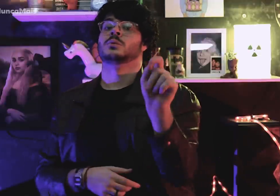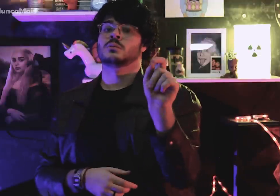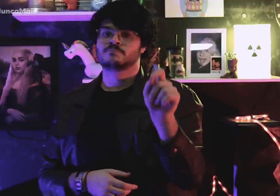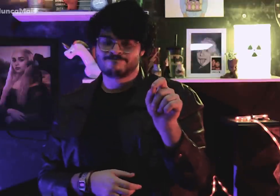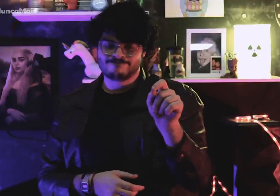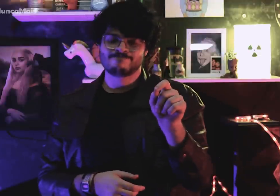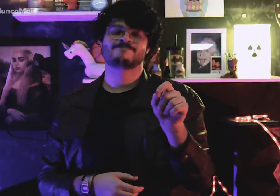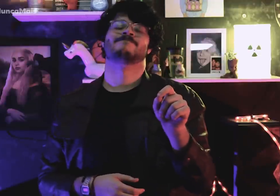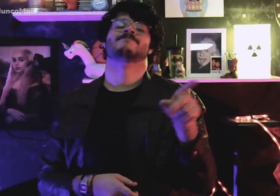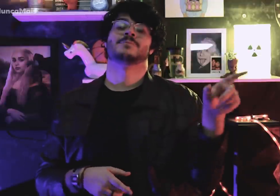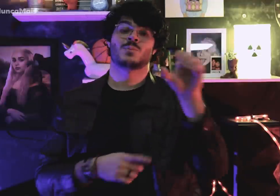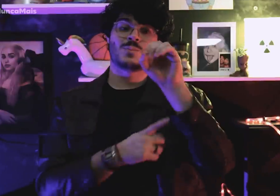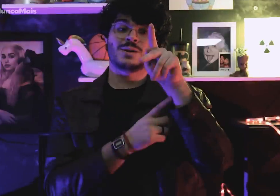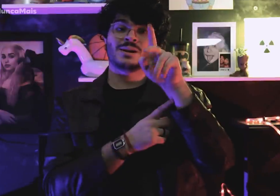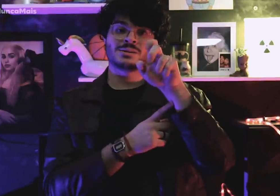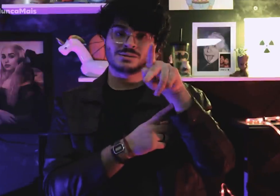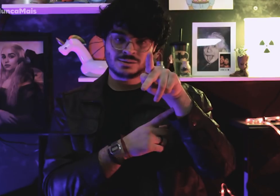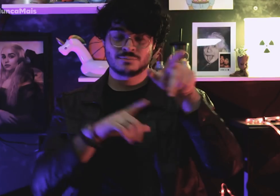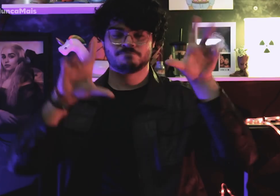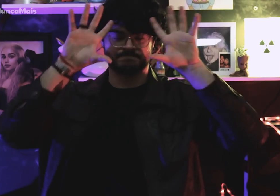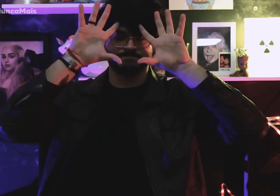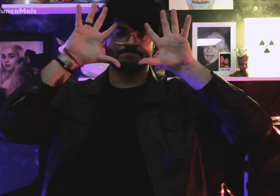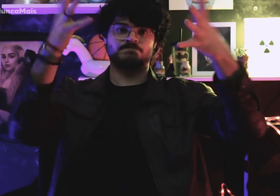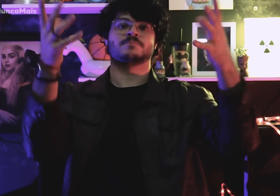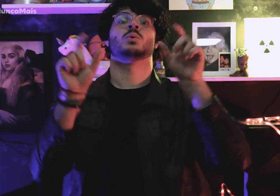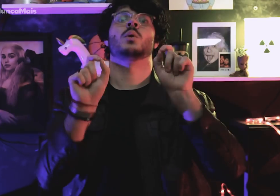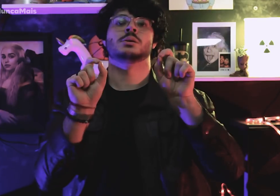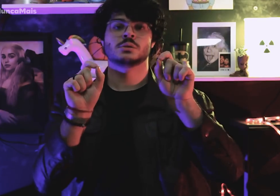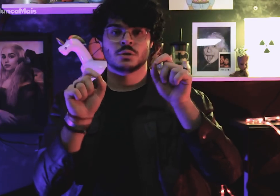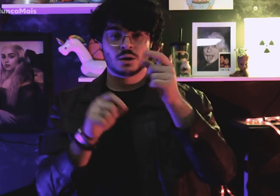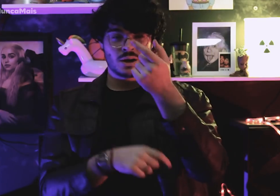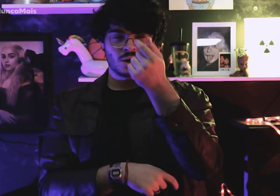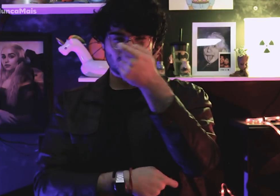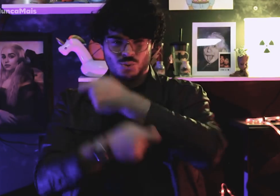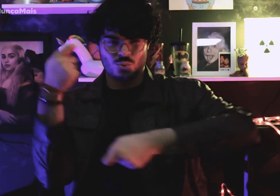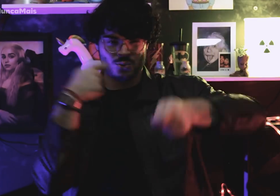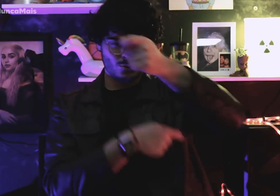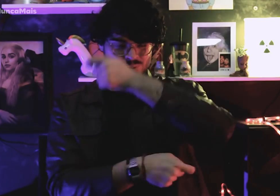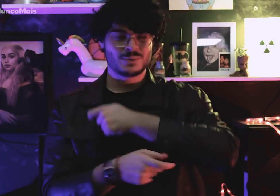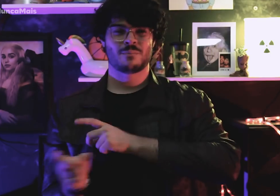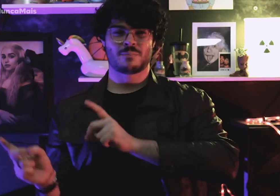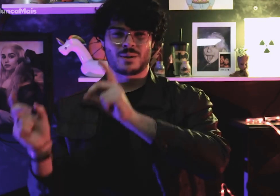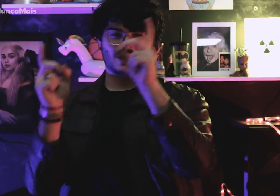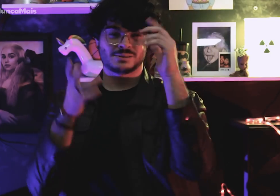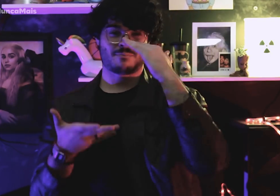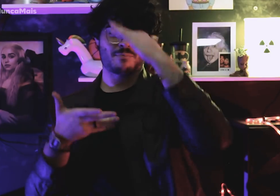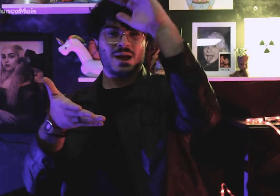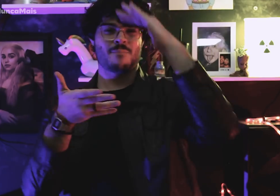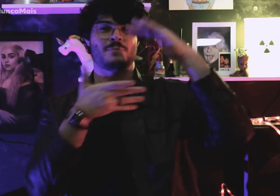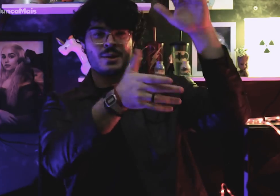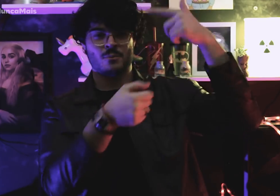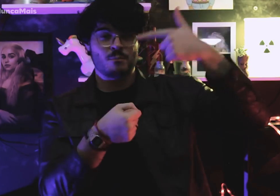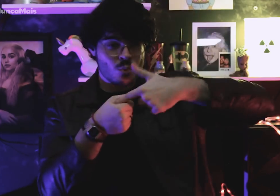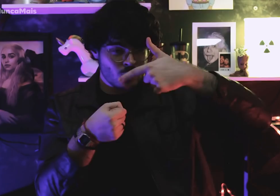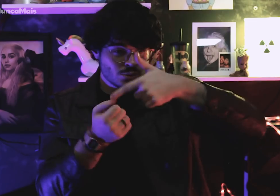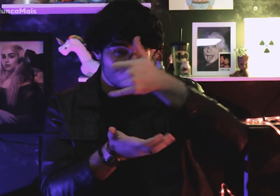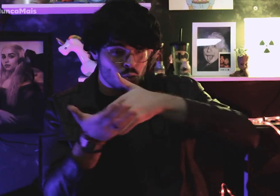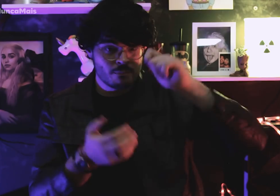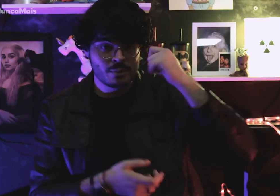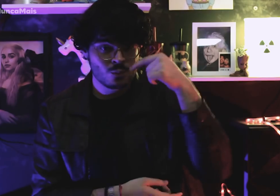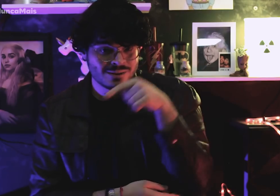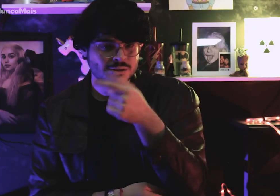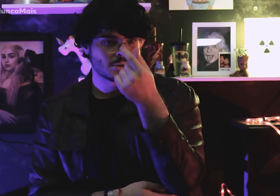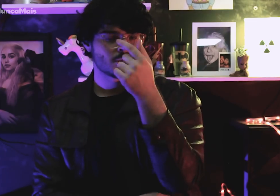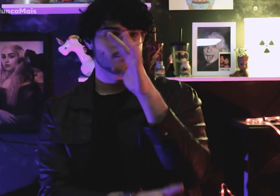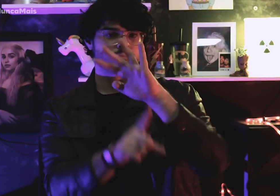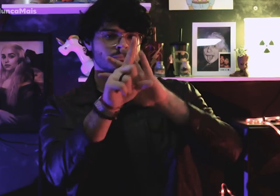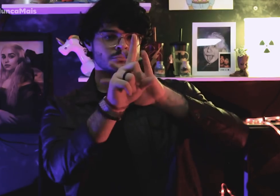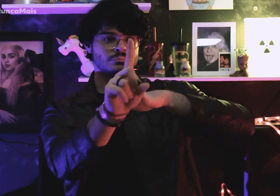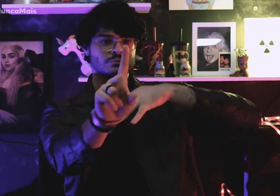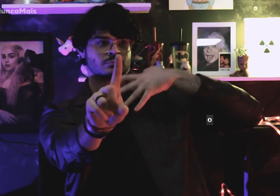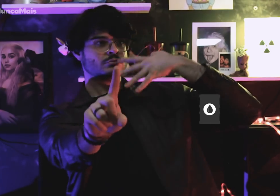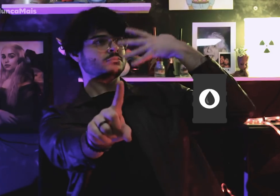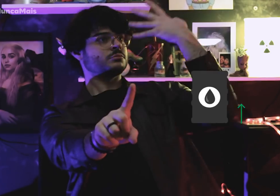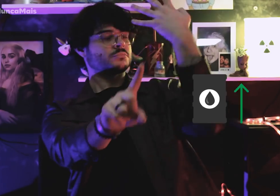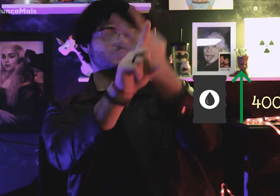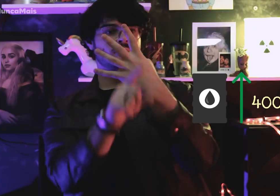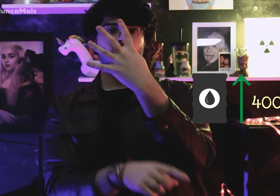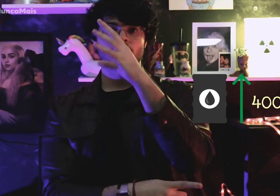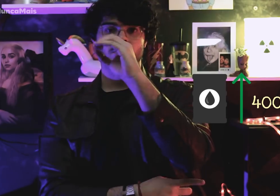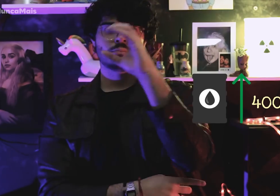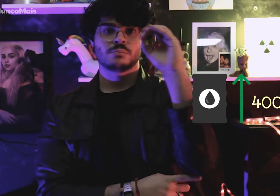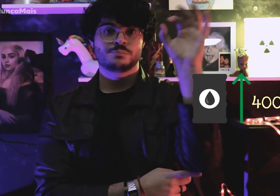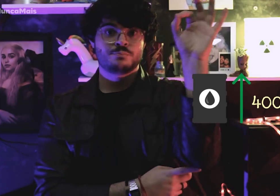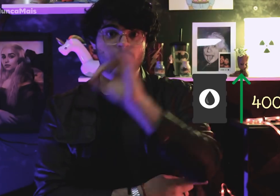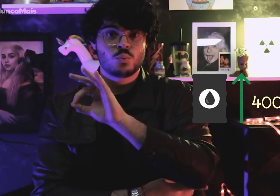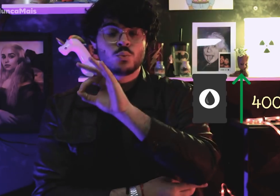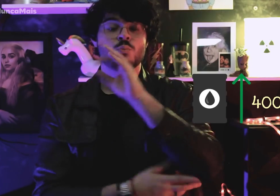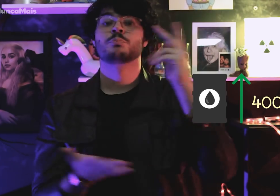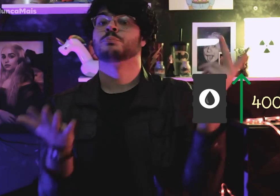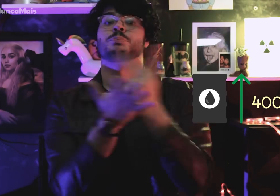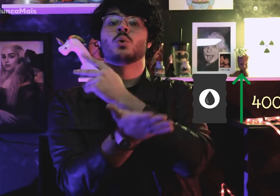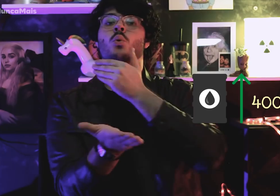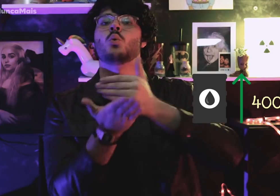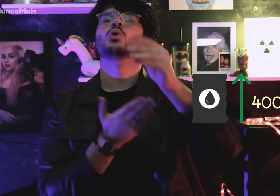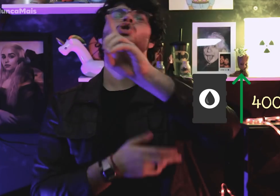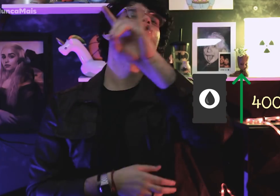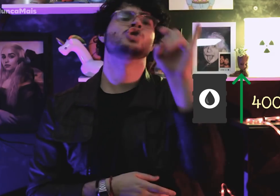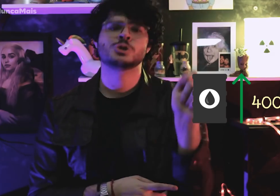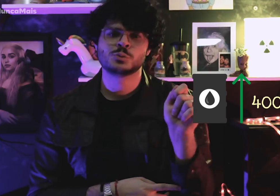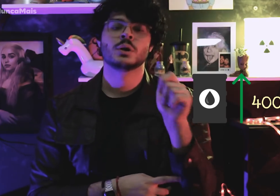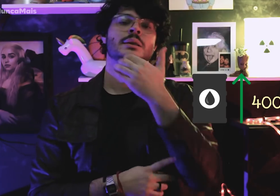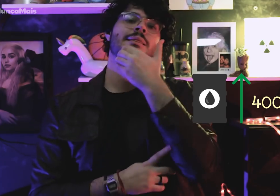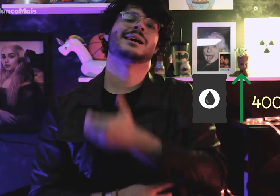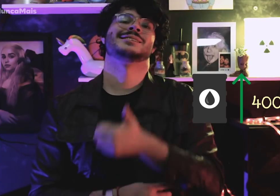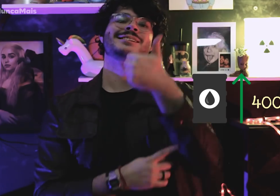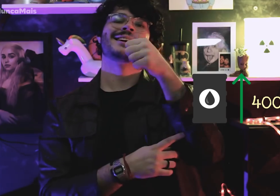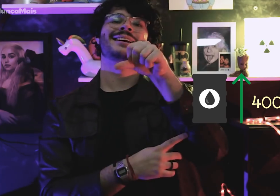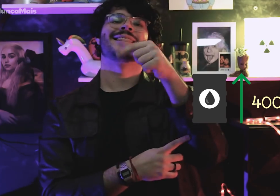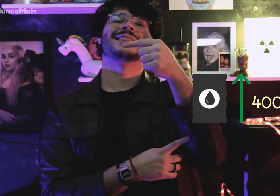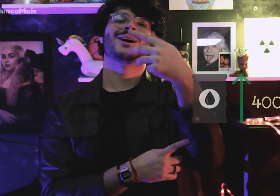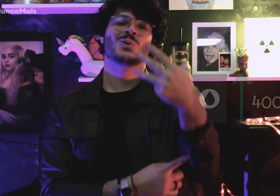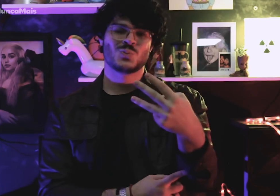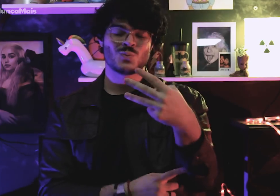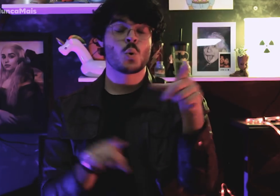a OPEP aumentou 400% o preço de exportação dos barris de petróleo no mundo em dezembro de 1973,